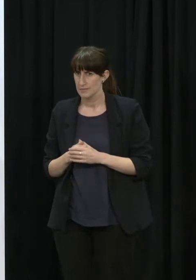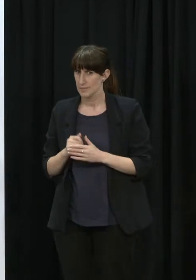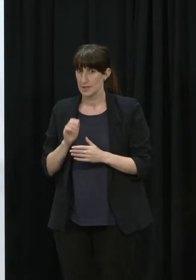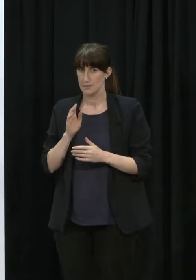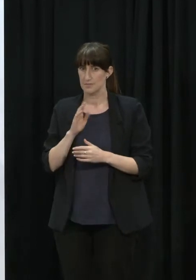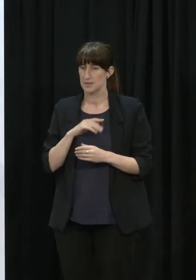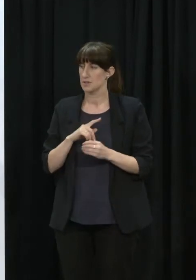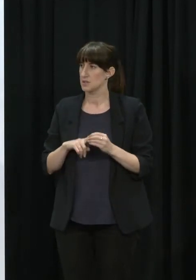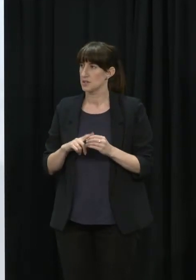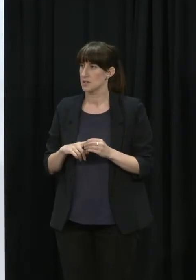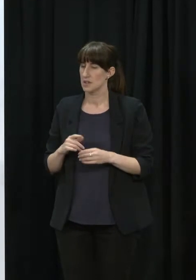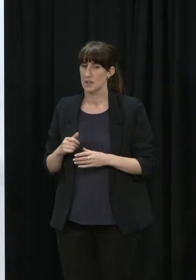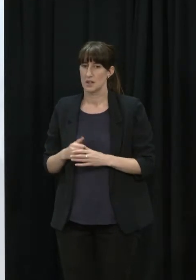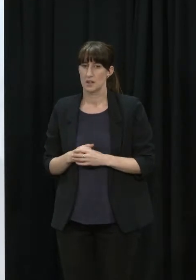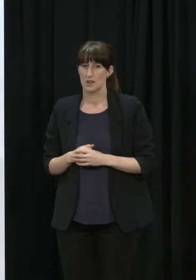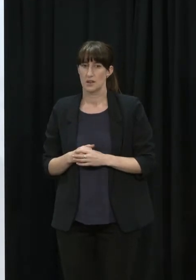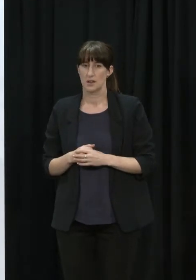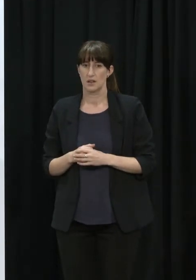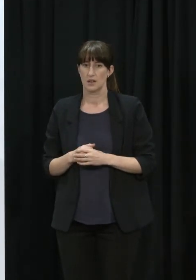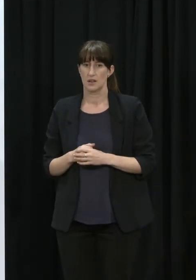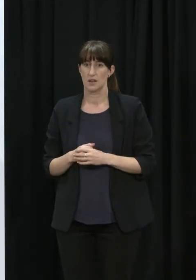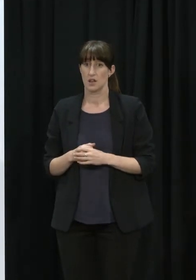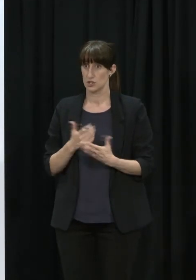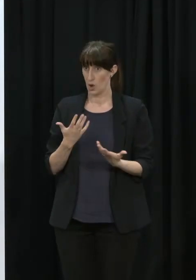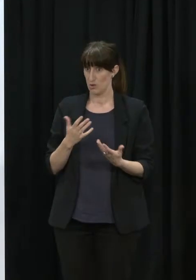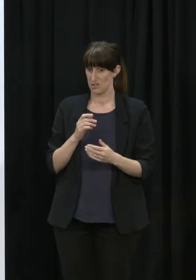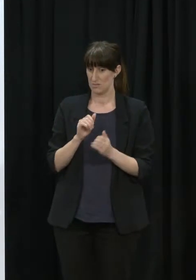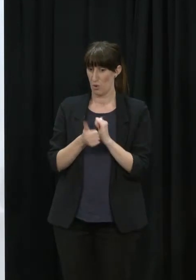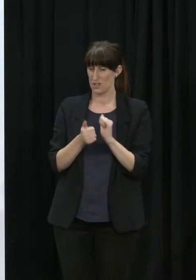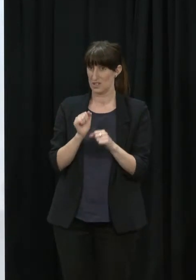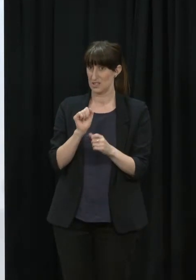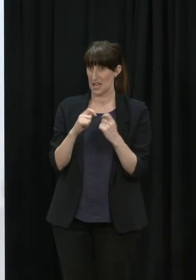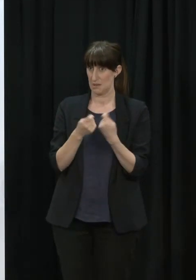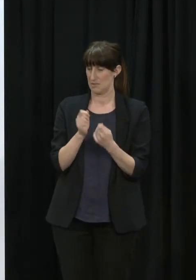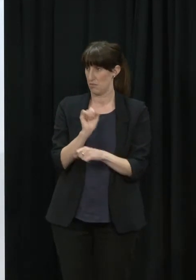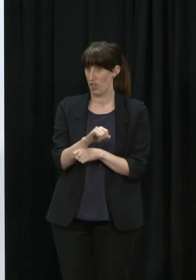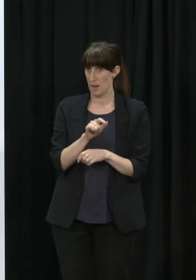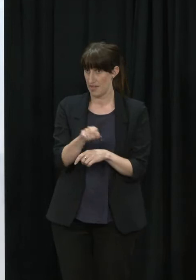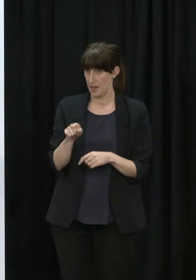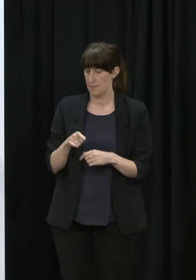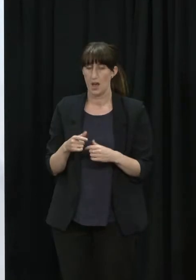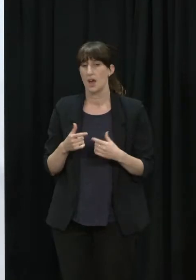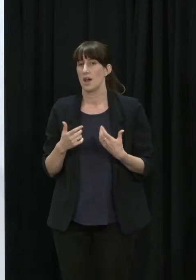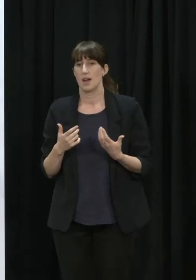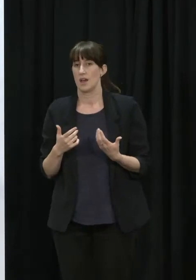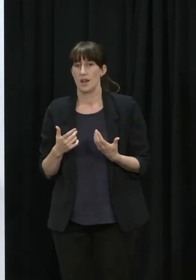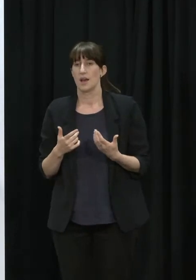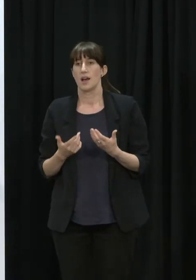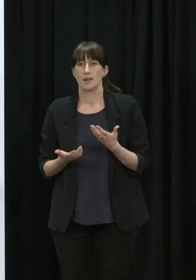Kei te huri haere ratou i nga rererangi, no reira ka mahi tahi ahau me te MiQ ki te whakarite maatau e kore e tuku hollered hollered e p ana ki rite te w e te hunga kare nga tangata o Ahitereiria e whai